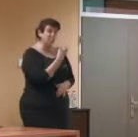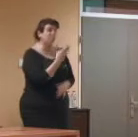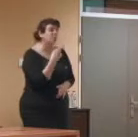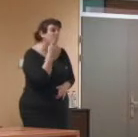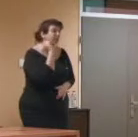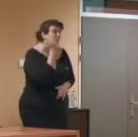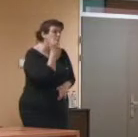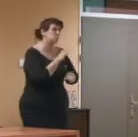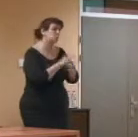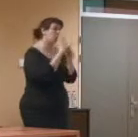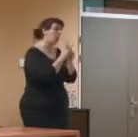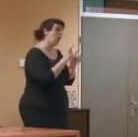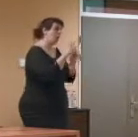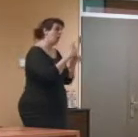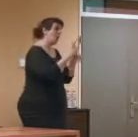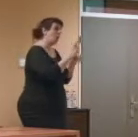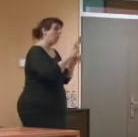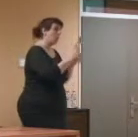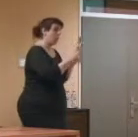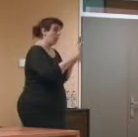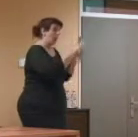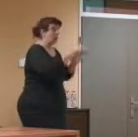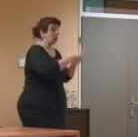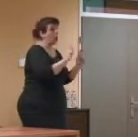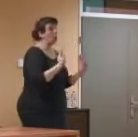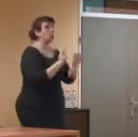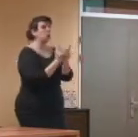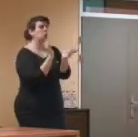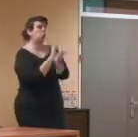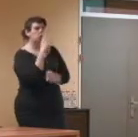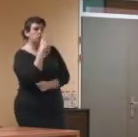Y de esos cuatro años de los que le habían condenado